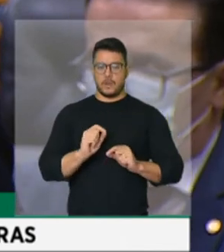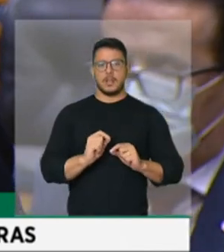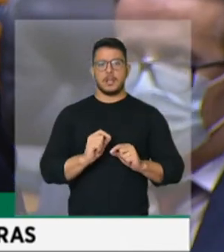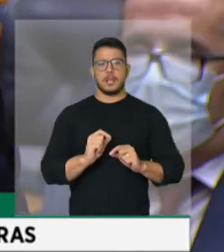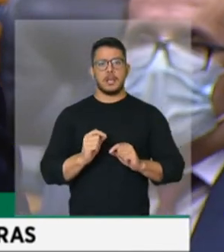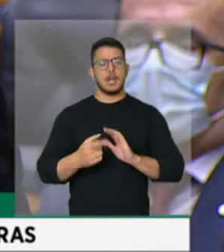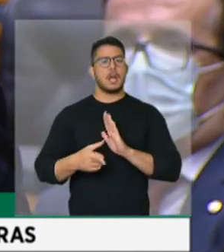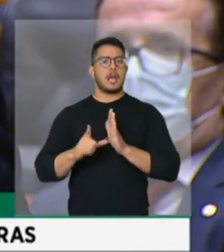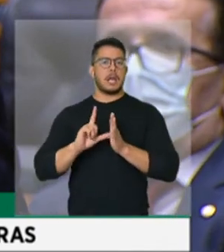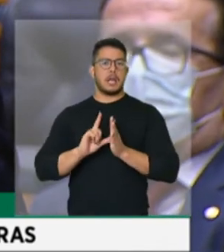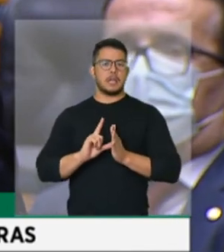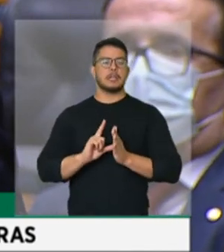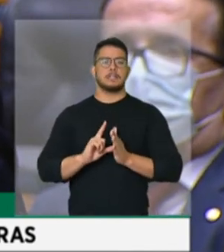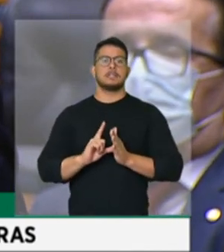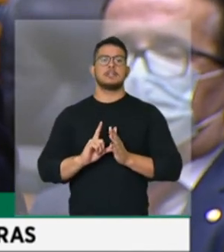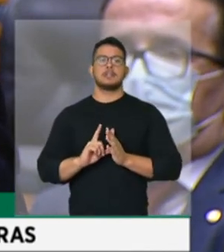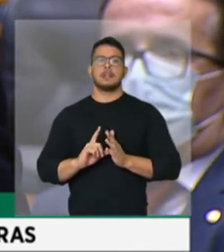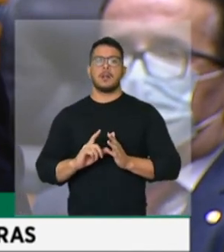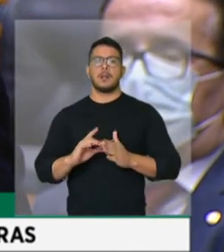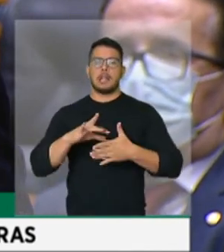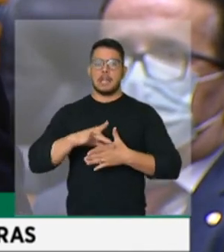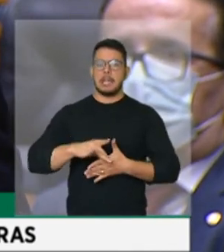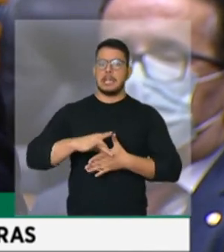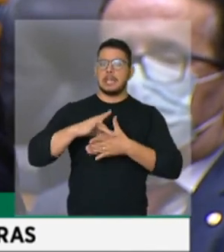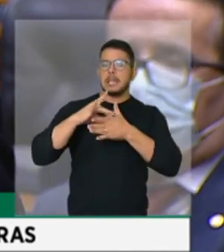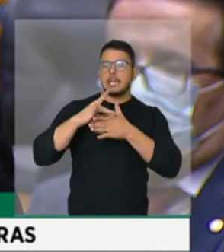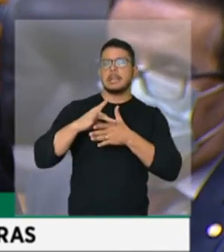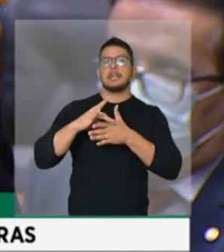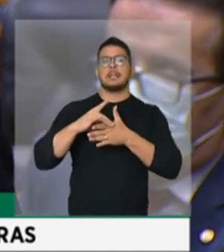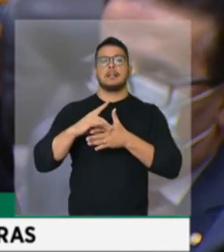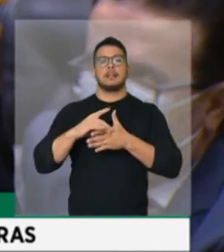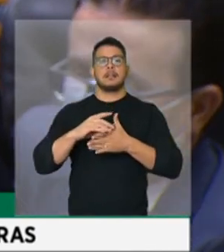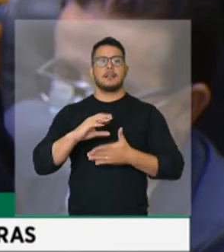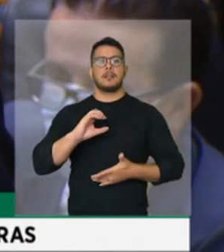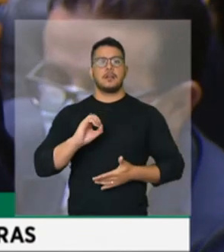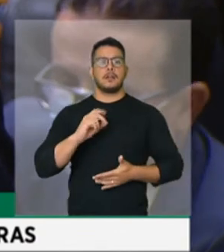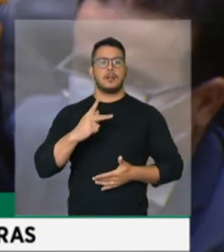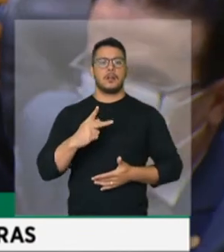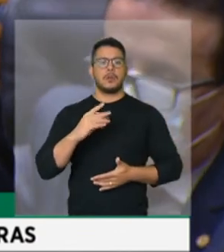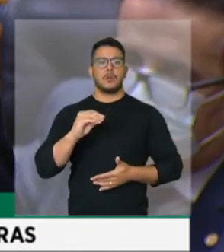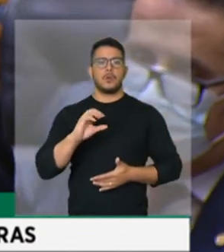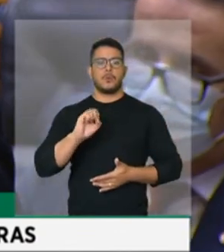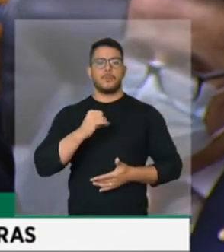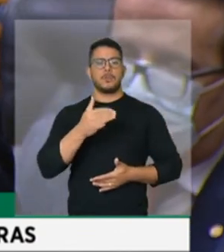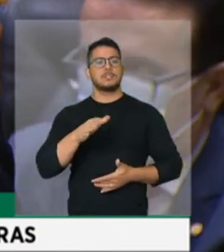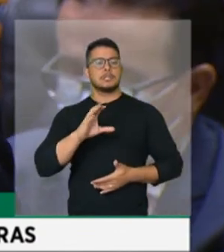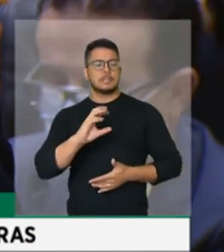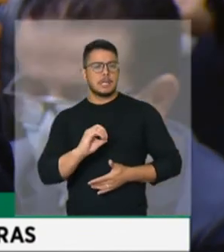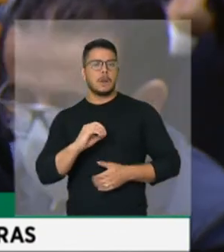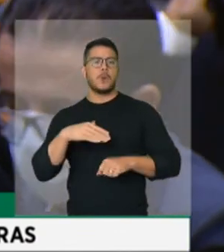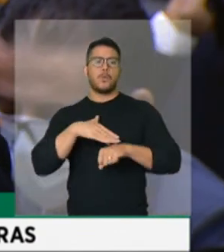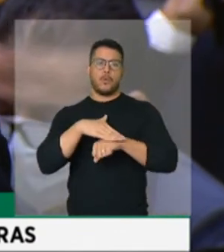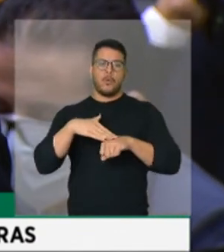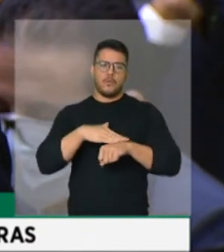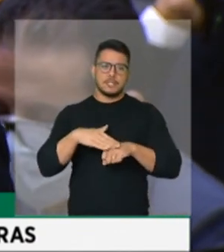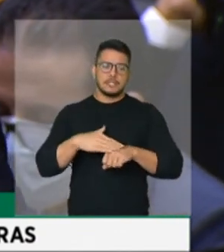LÍDERES DA OPOSIÇÃO, INCLUSIVE O DEPUTADO GLAUBER ROCHA QUE PROCUREI ESCLARECER PONTOS DO RELATÓRIO, QUE SÃO